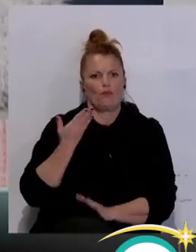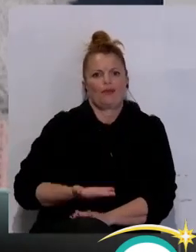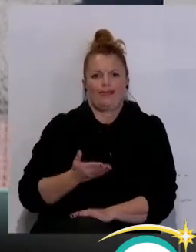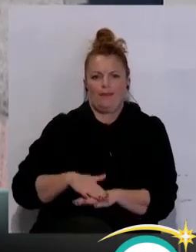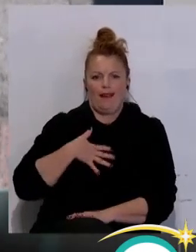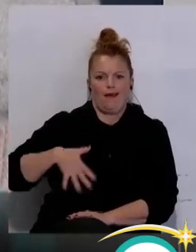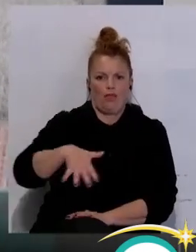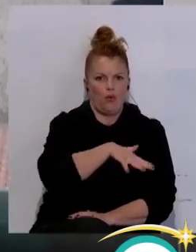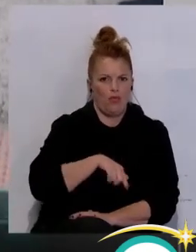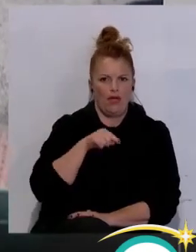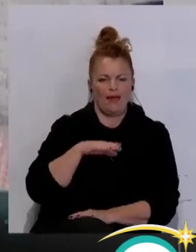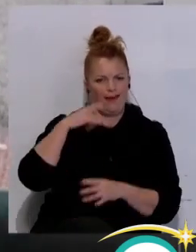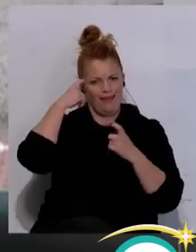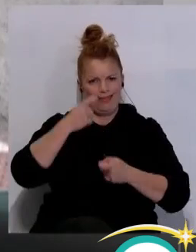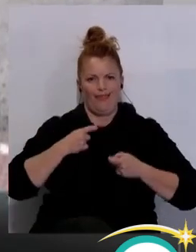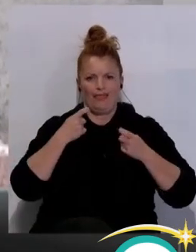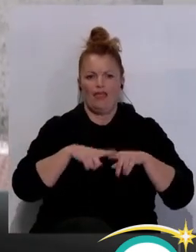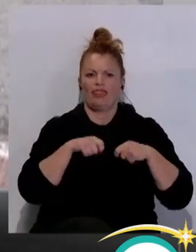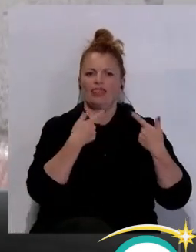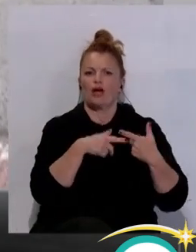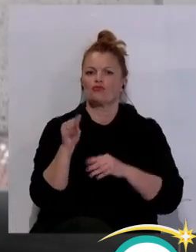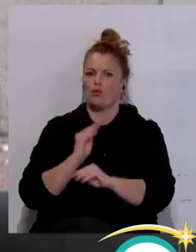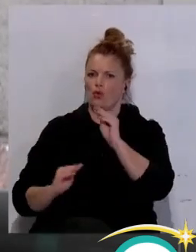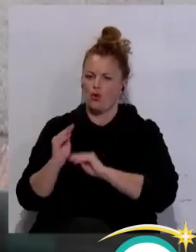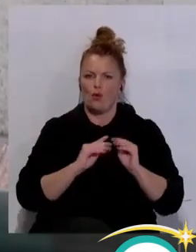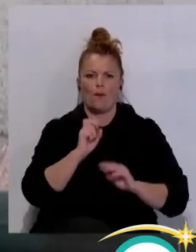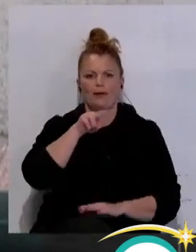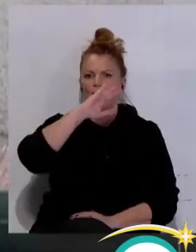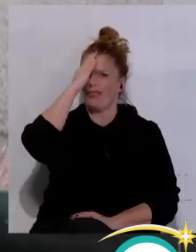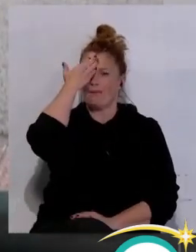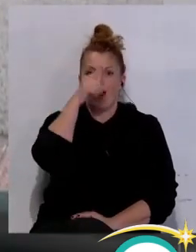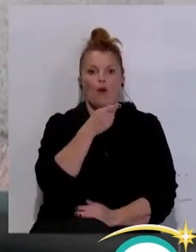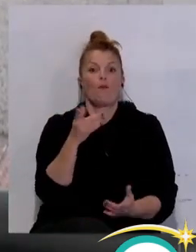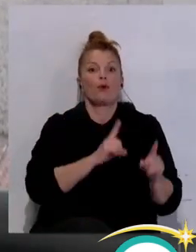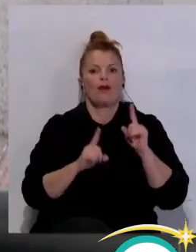además viene a intentar dar solución a uno de los principales problemas ahora que estamos observando